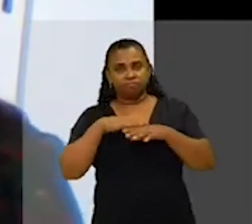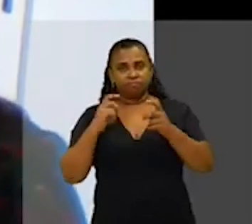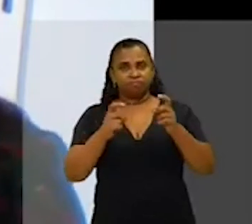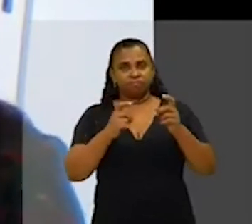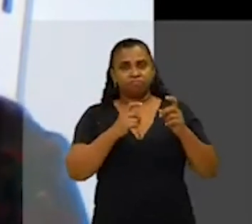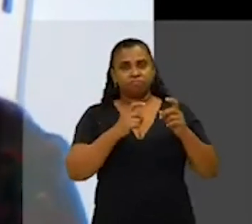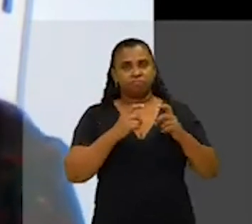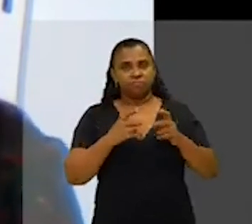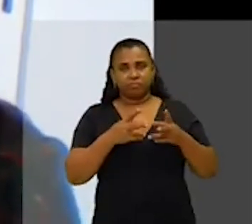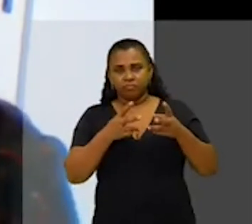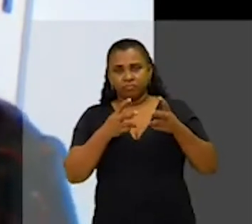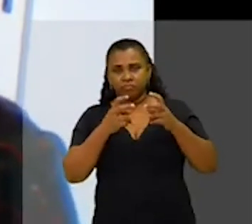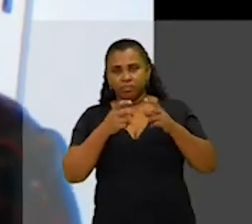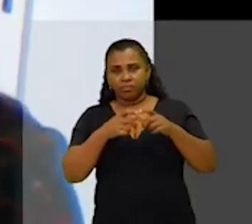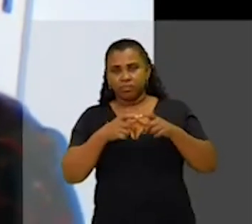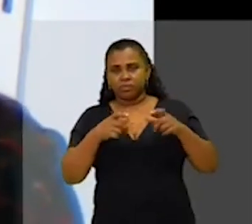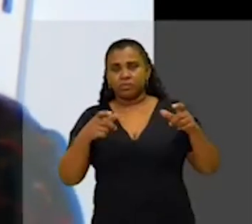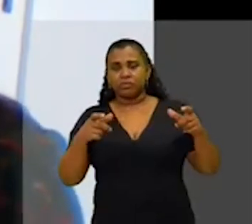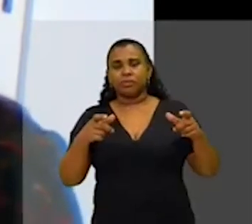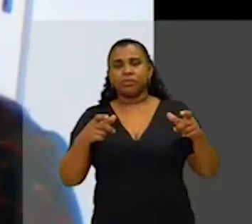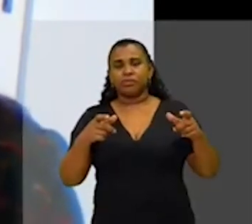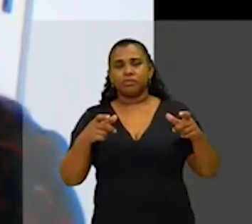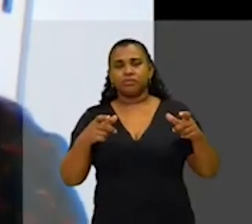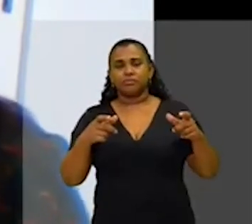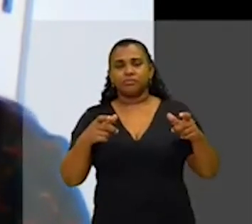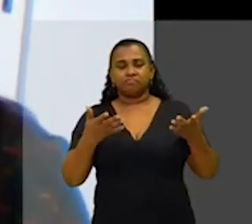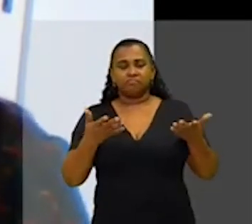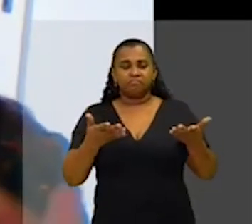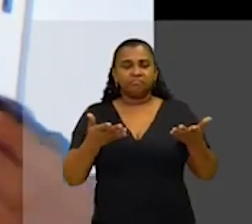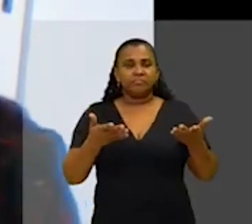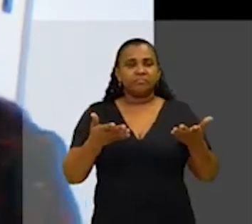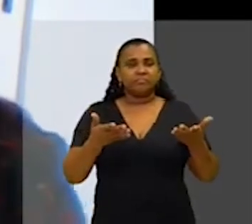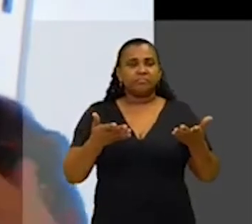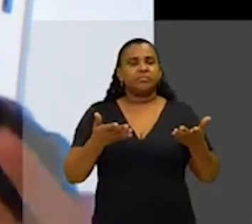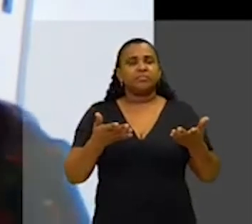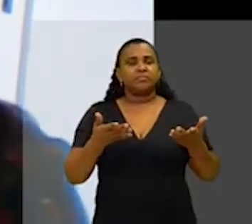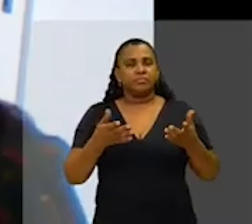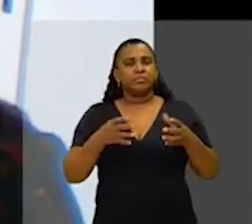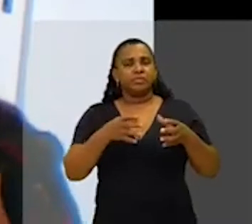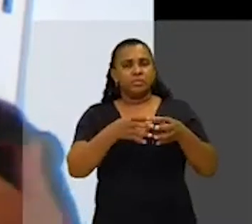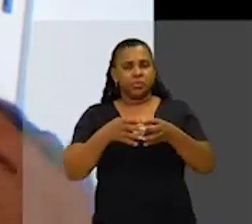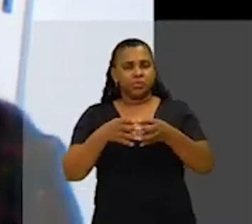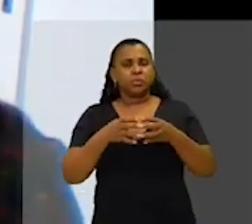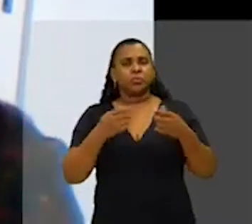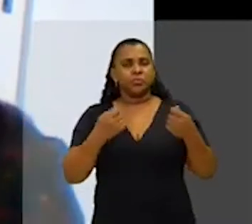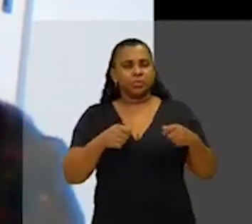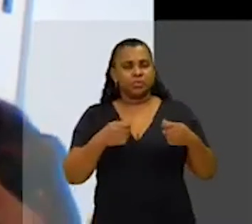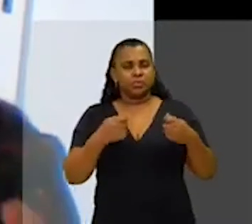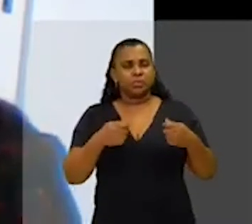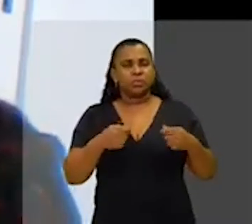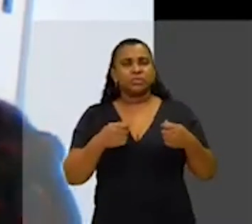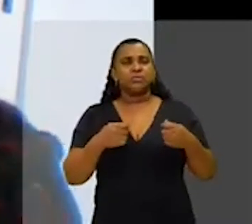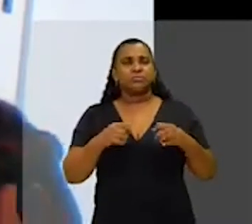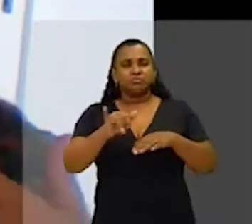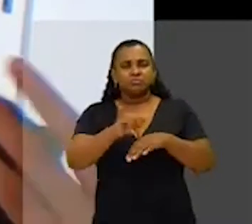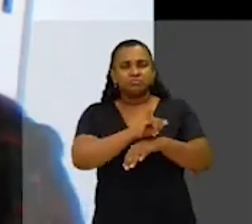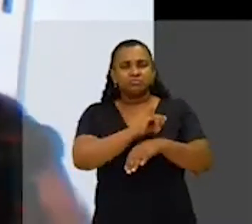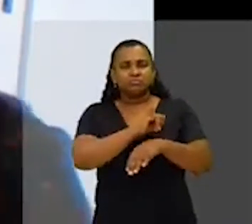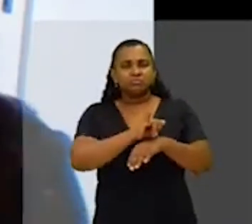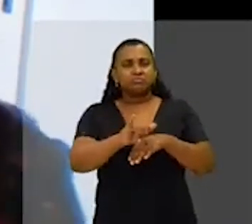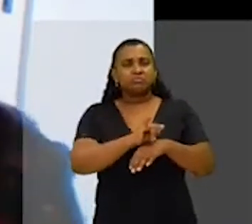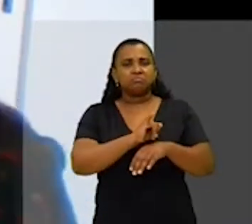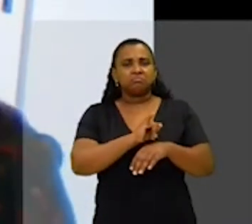Maria sociais diversas é isso eles precisam sai de estratégia de invenção a todo momento